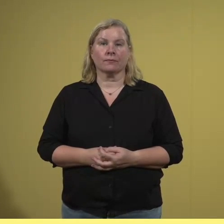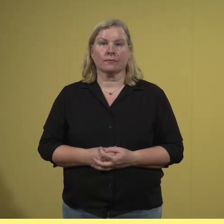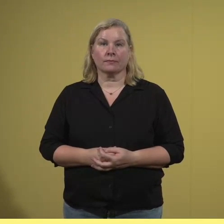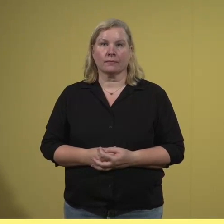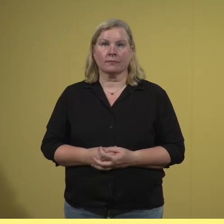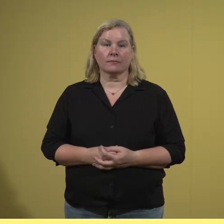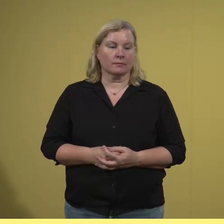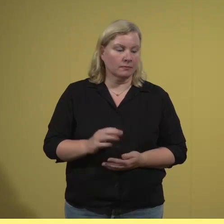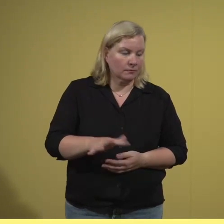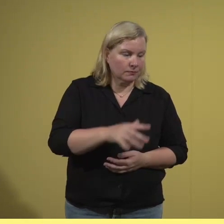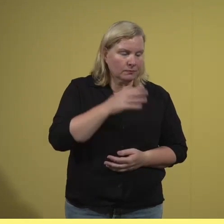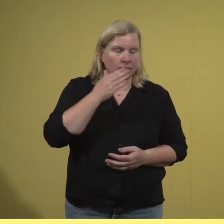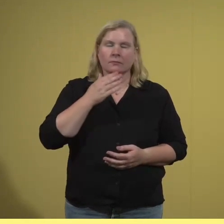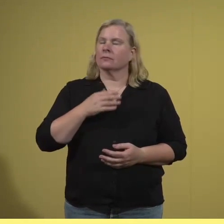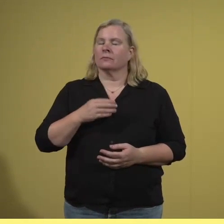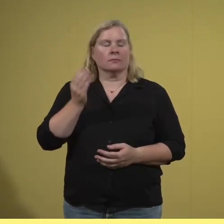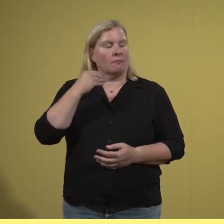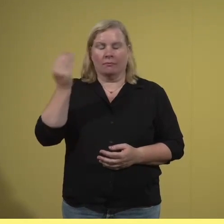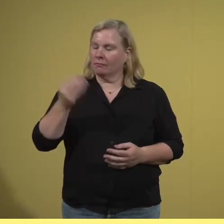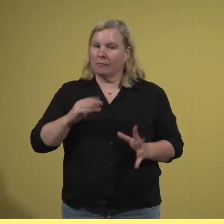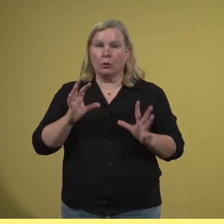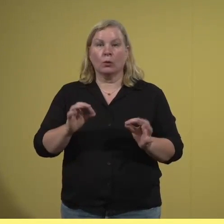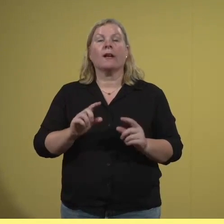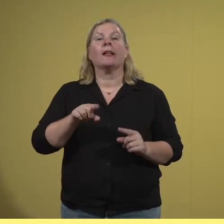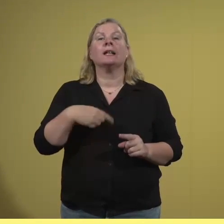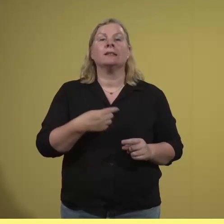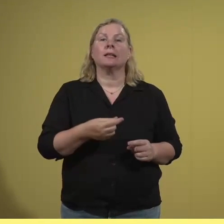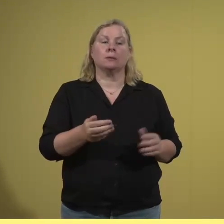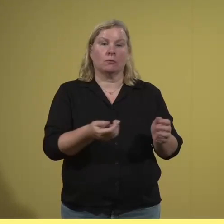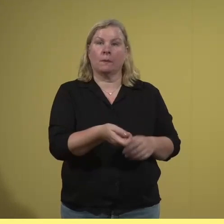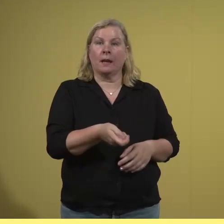dann- * Kochlöffelklopfen * hole ich ein kleines Sieb.